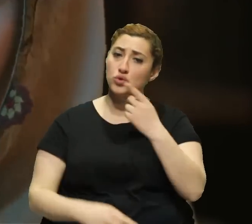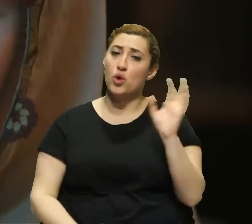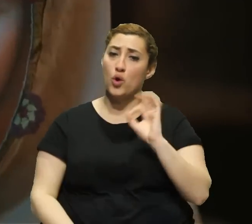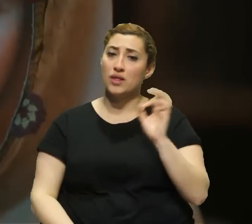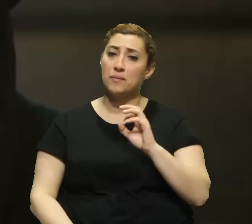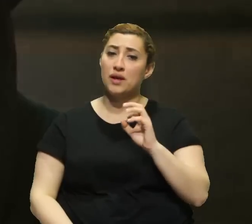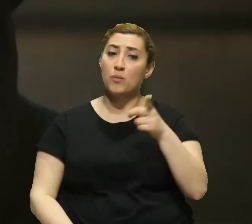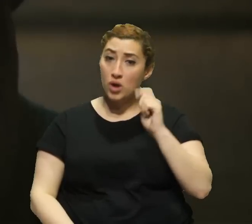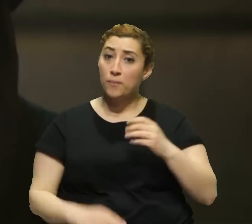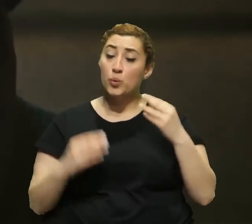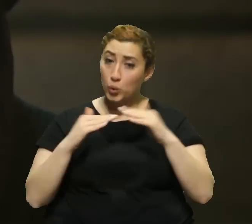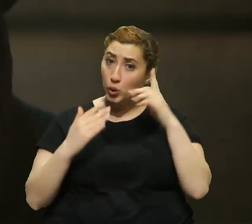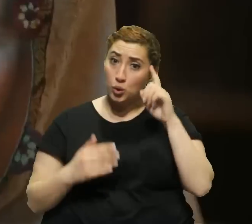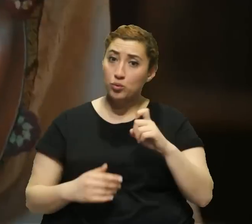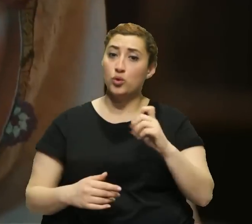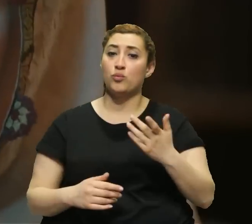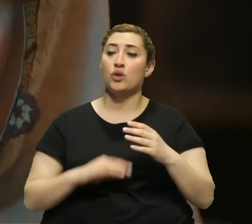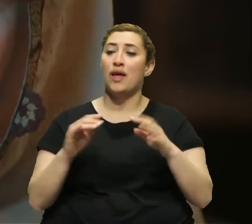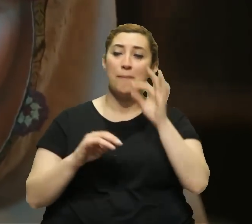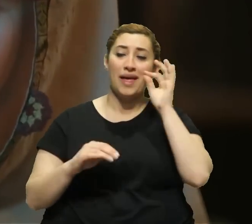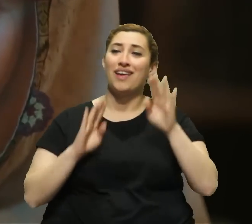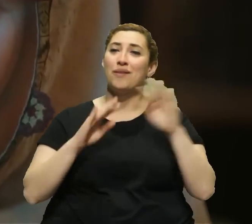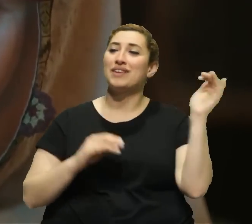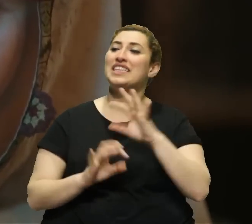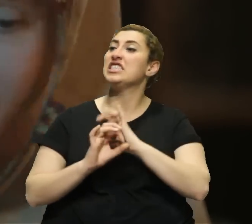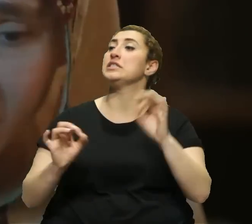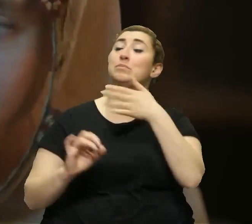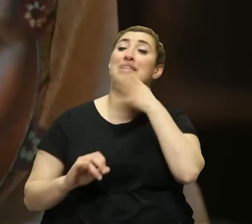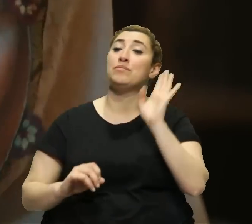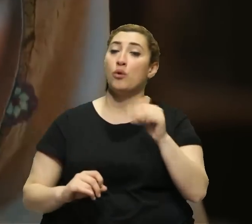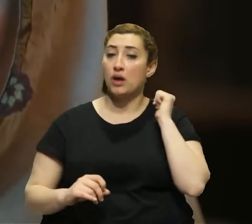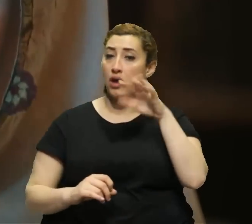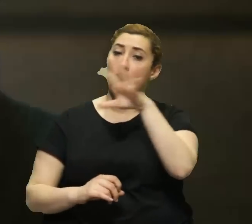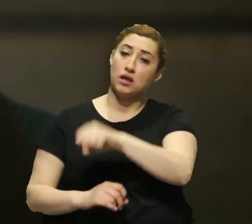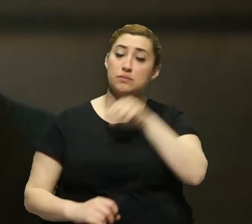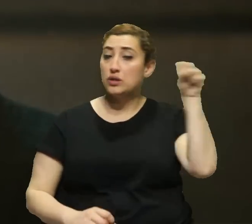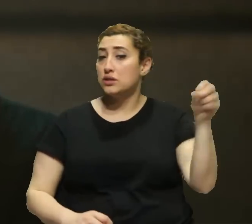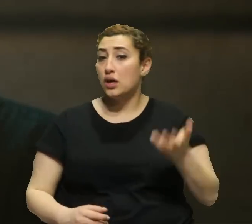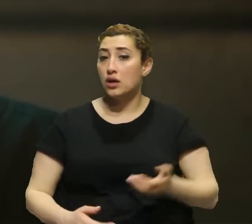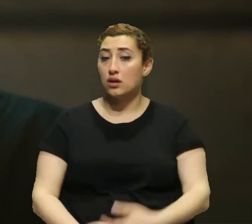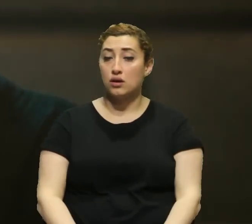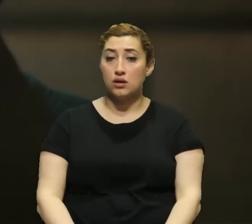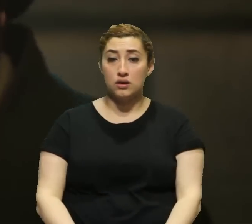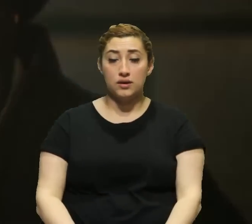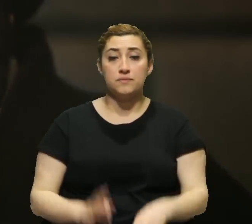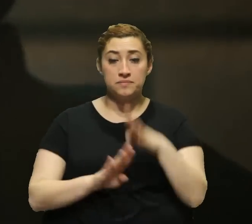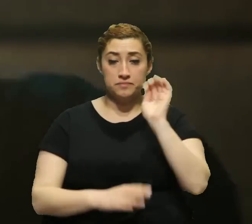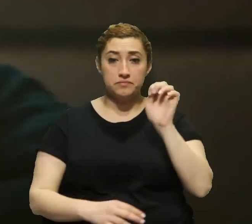Reva mıdır bu? Bilmediği kapı mıdır Bey'in. Geri alıp götüreydi madem. (Kapı vurulma sesi)